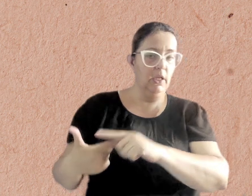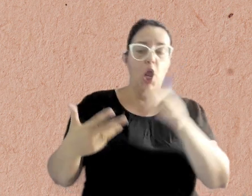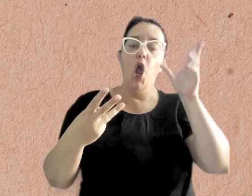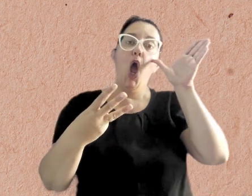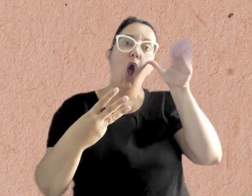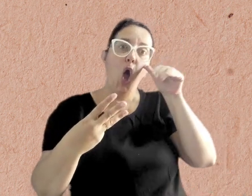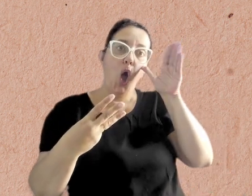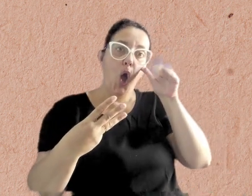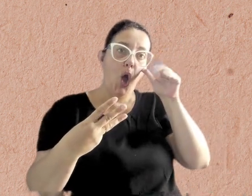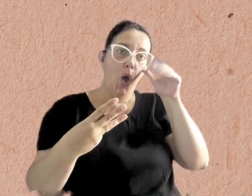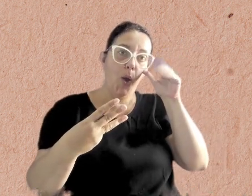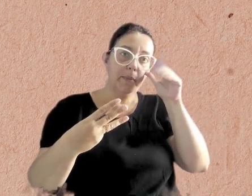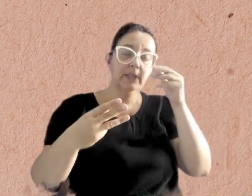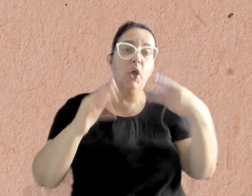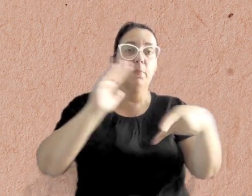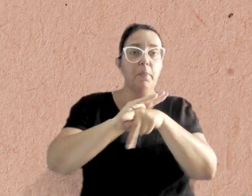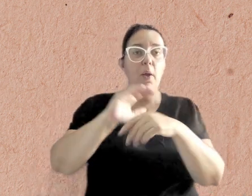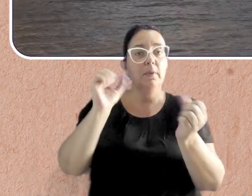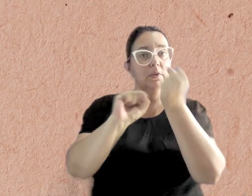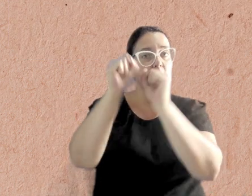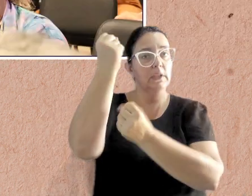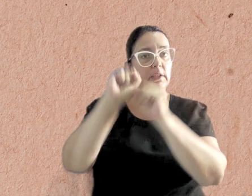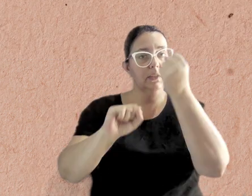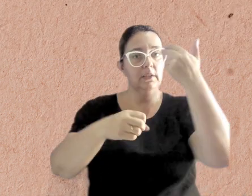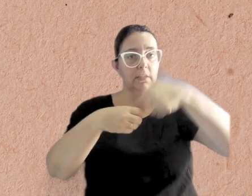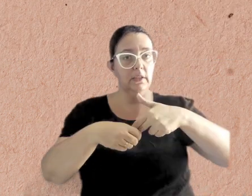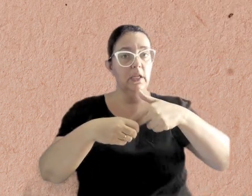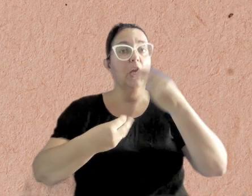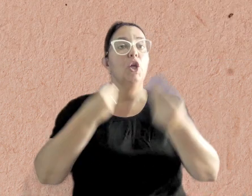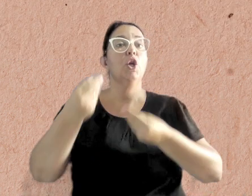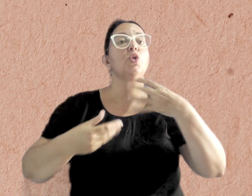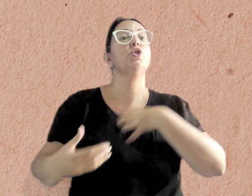Observatório da Dinâmica da Indústria Petrolífera; e Formação Continuada.